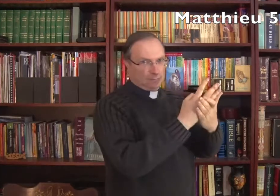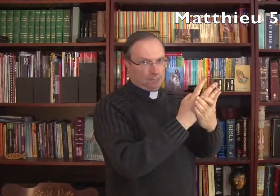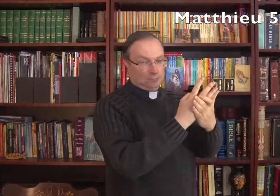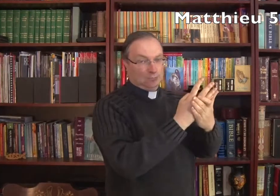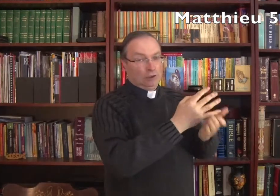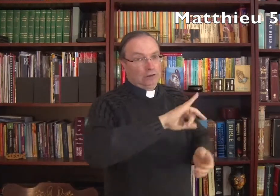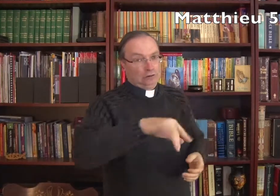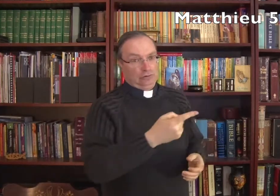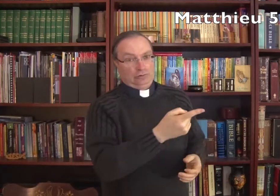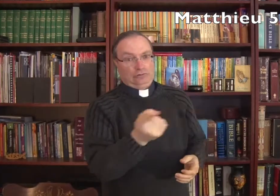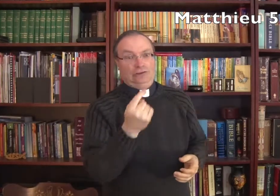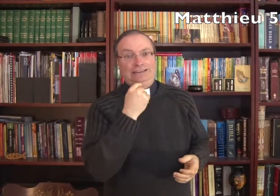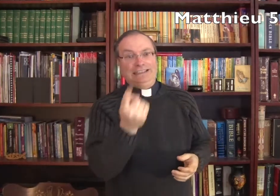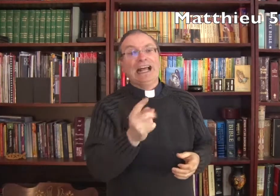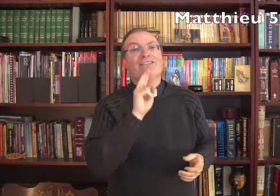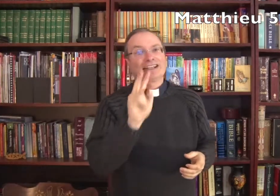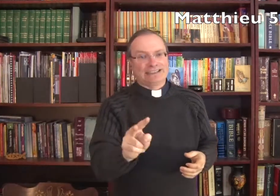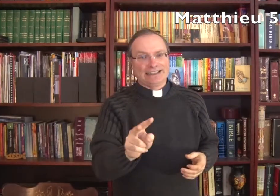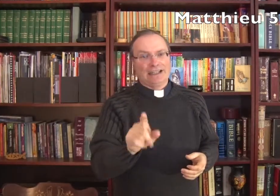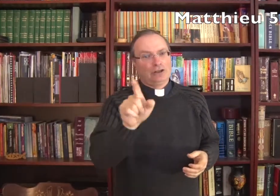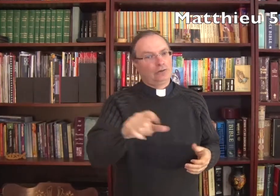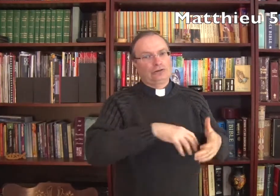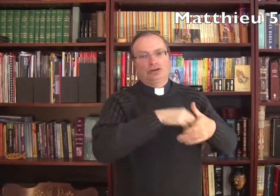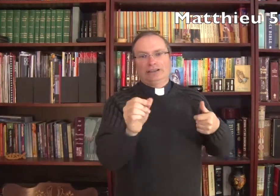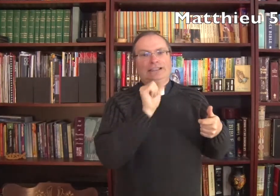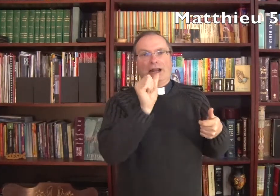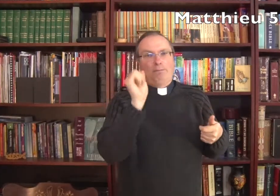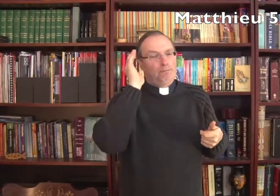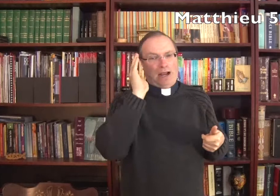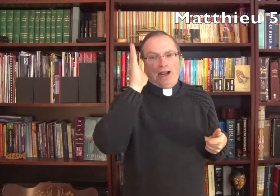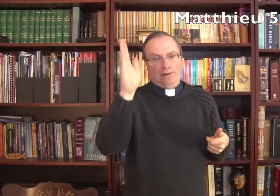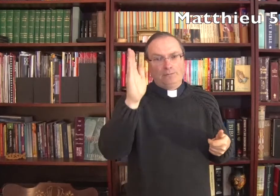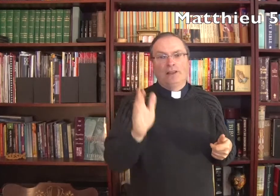Je te le dis en vérité, tu n’en sortiras pas